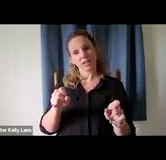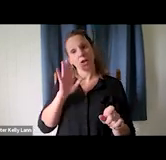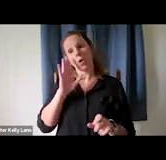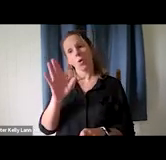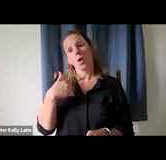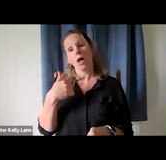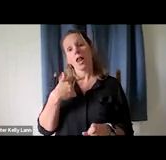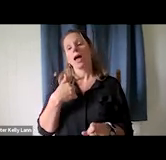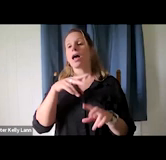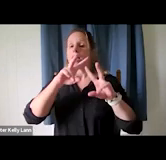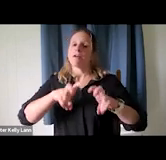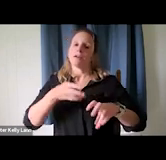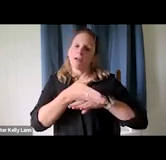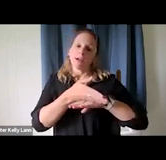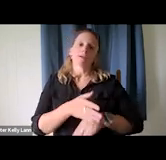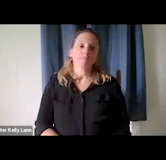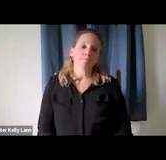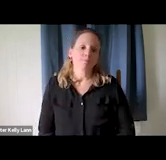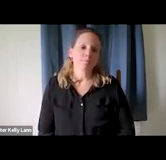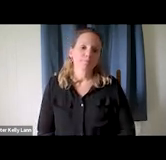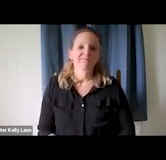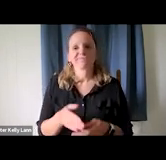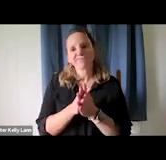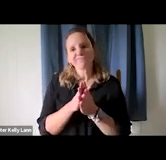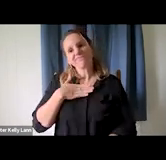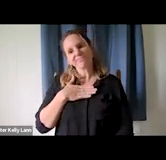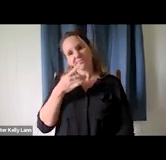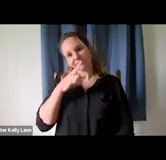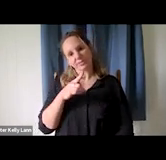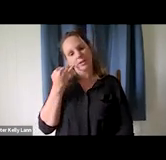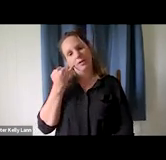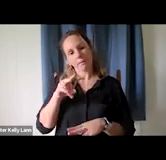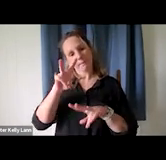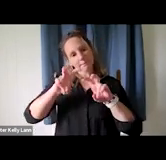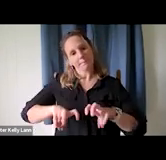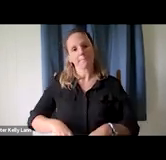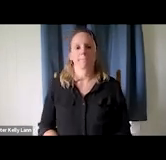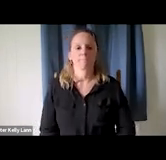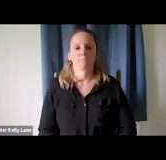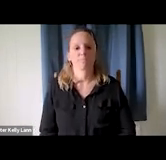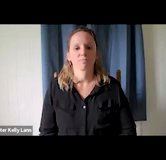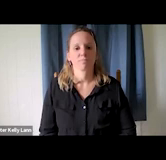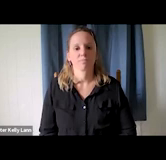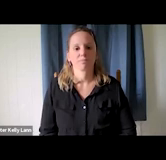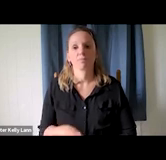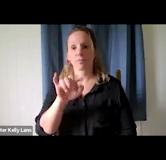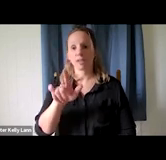a una encuesta cuando termine el seminario web. Así que les pedimos que realicen la evaluación. Hay interpretación con lengua de señas americana